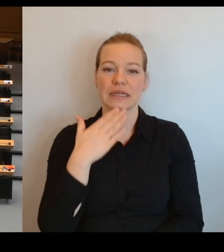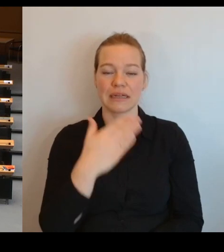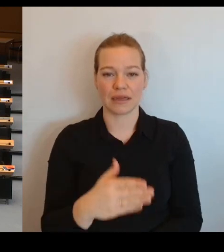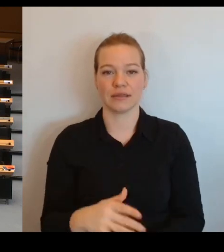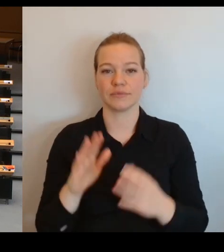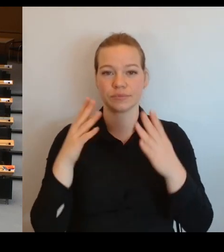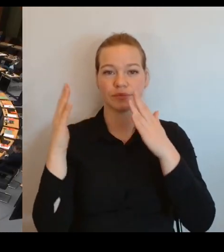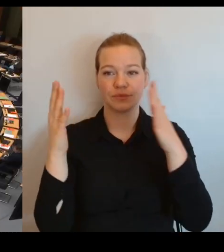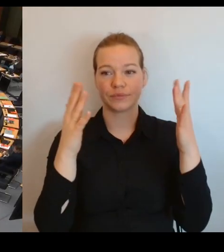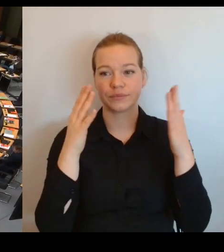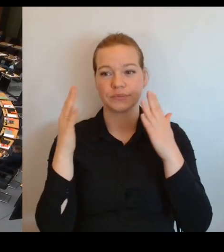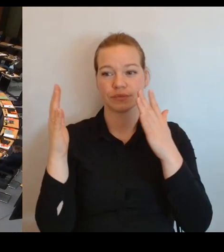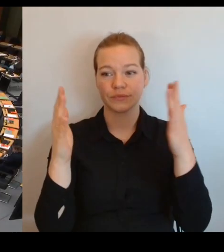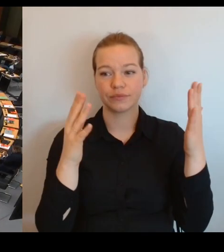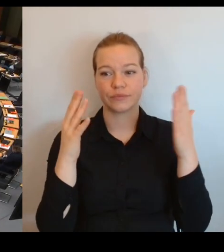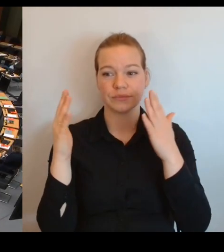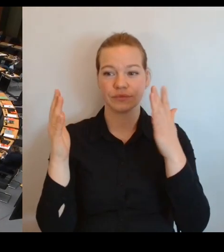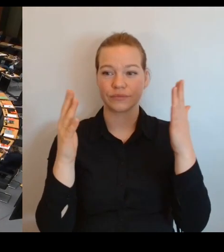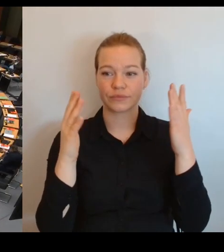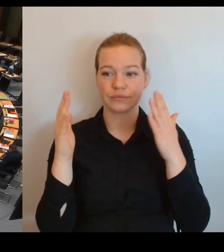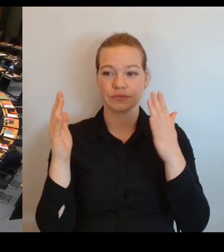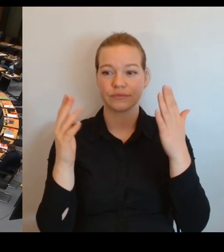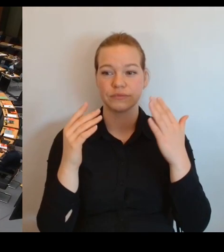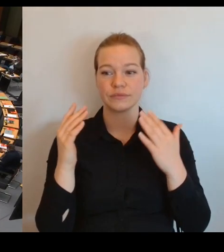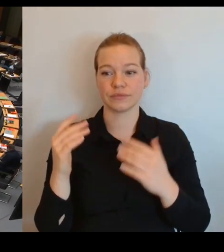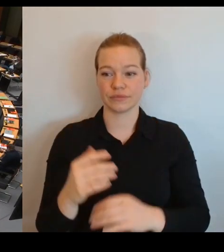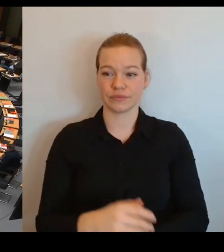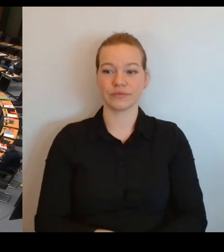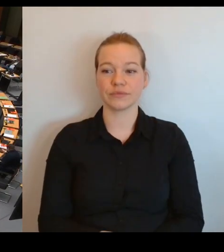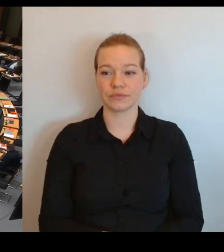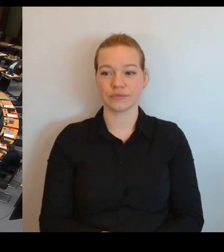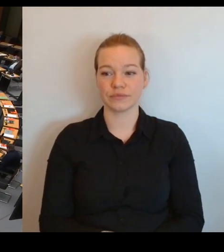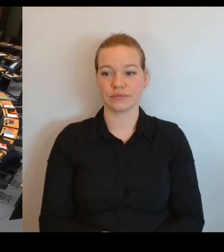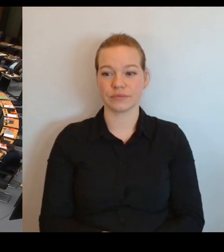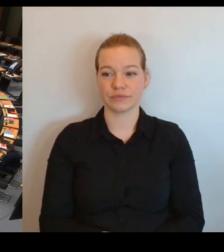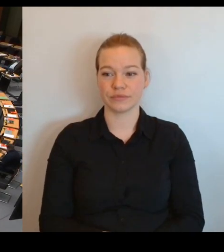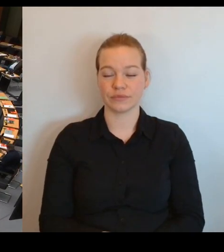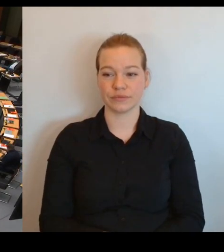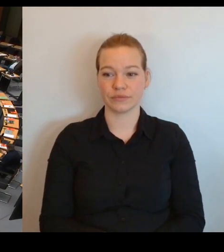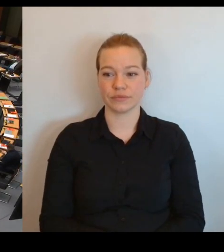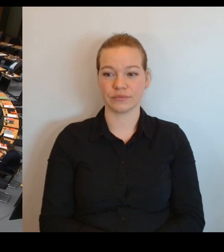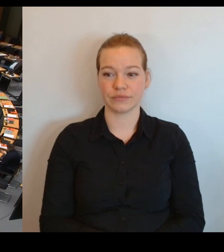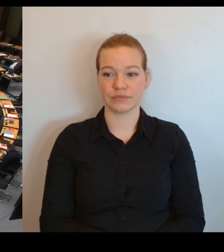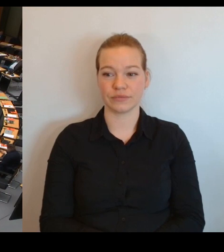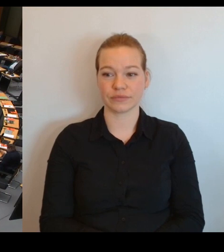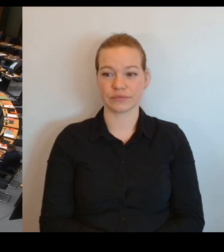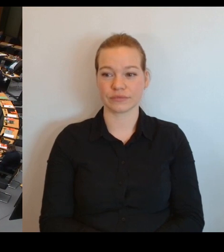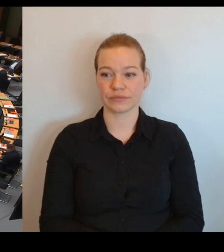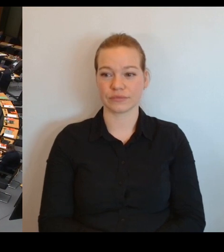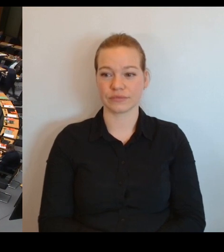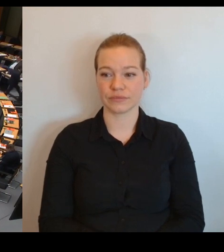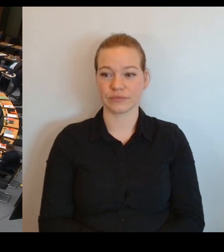Die Kollegin Kapek hat um das Wort für eine Zwischenbemerkung gebeten und bekommt es jetzt. Bitte schön.